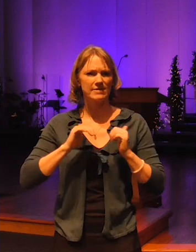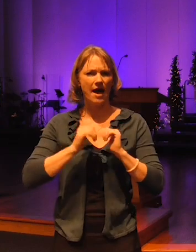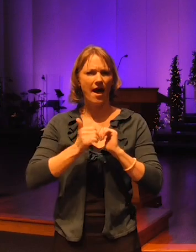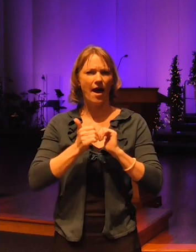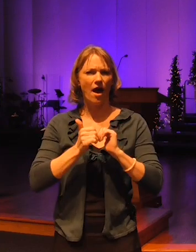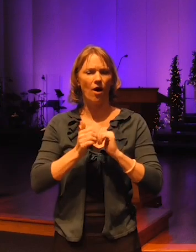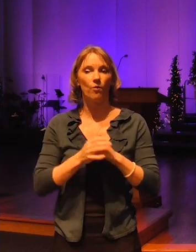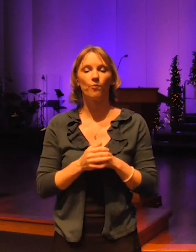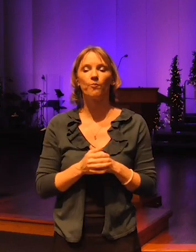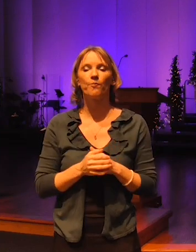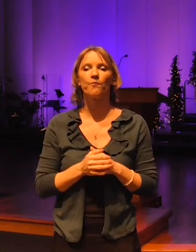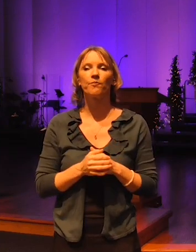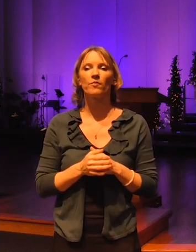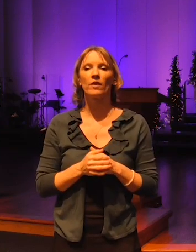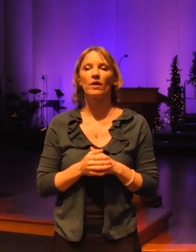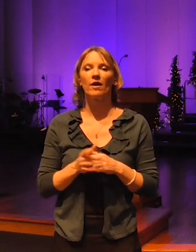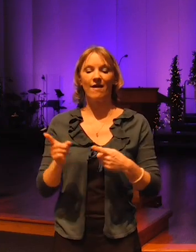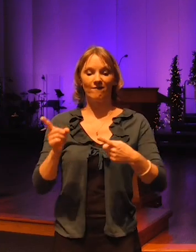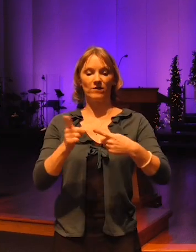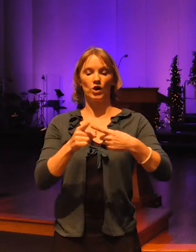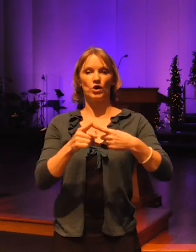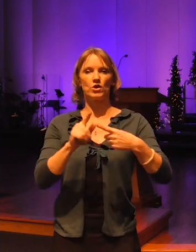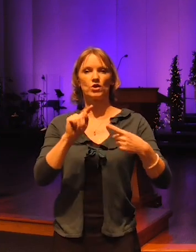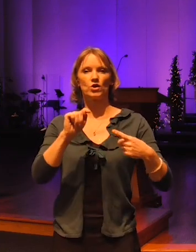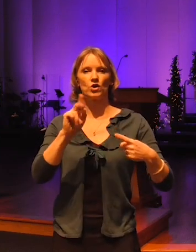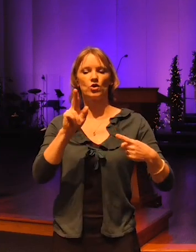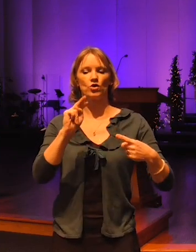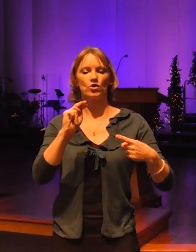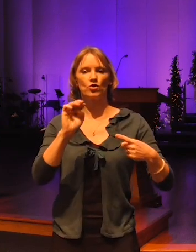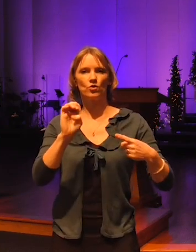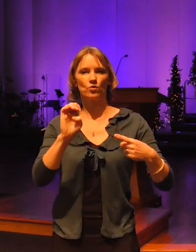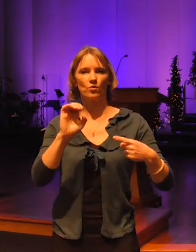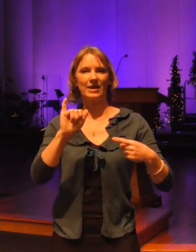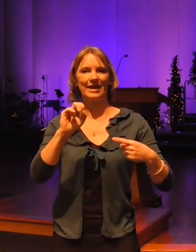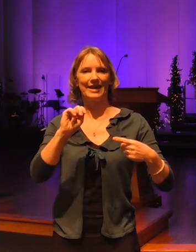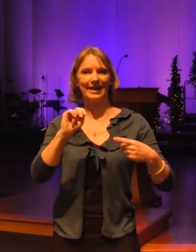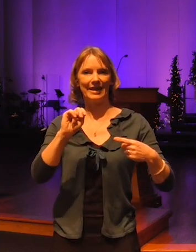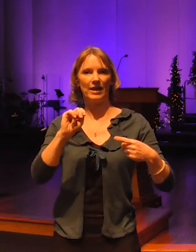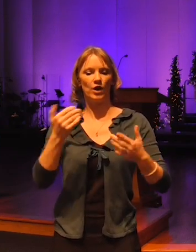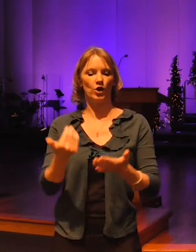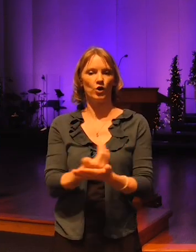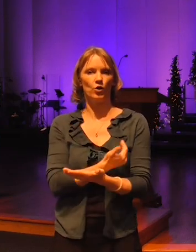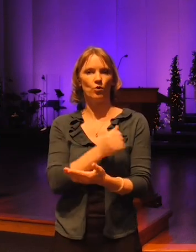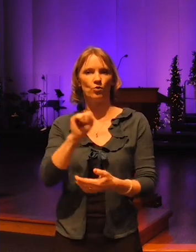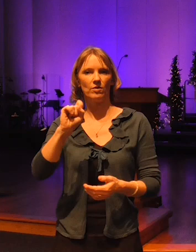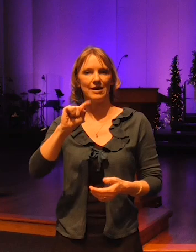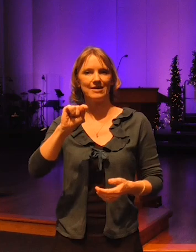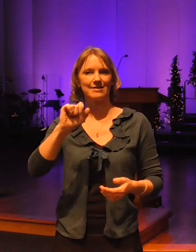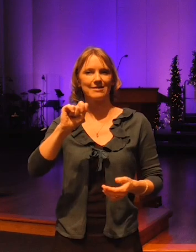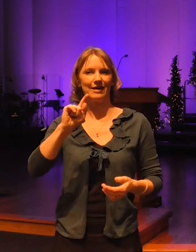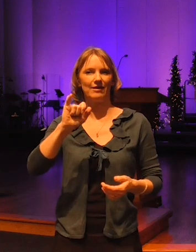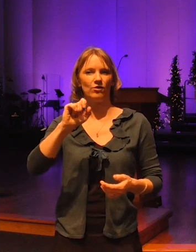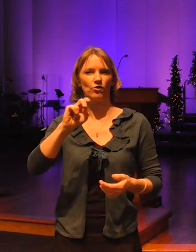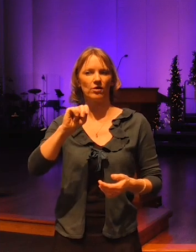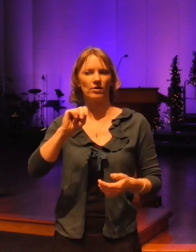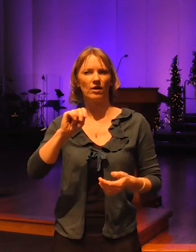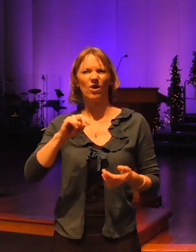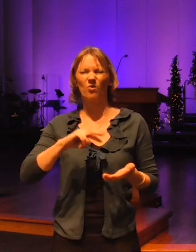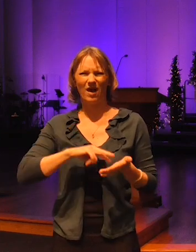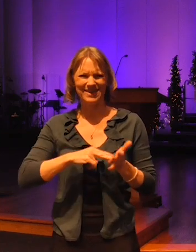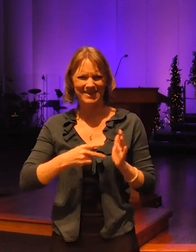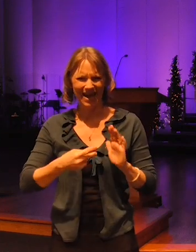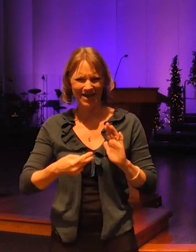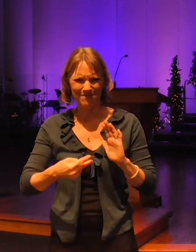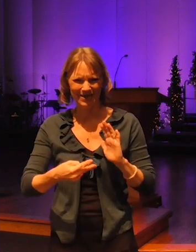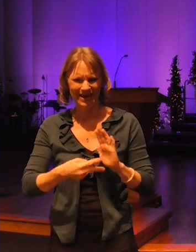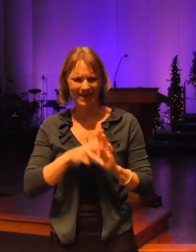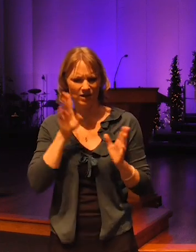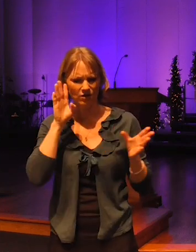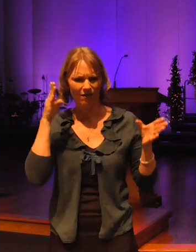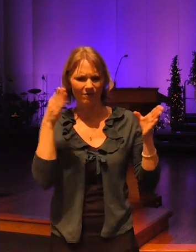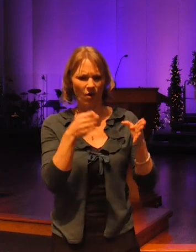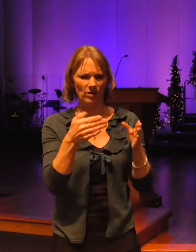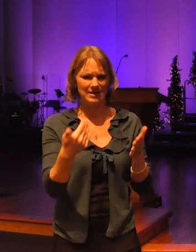sintonice una nueva estación. ¿Qué significa para usted sintonizar una nueva estación en la que desea reproducir